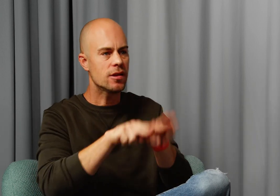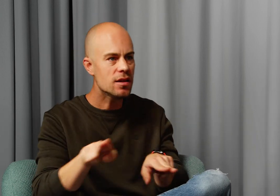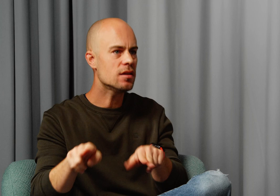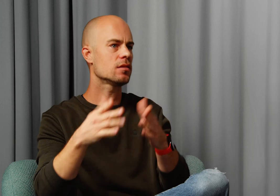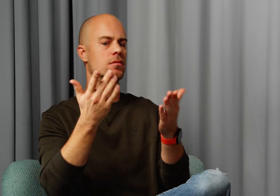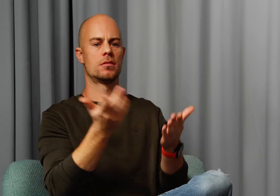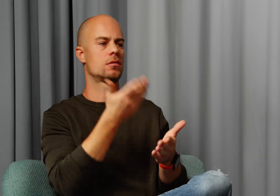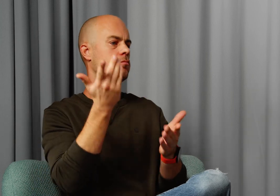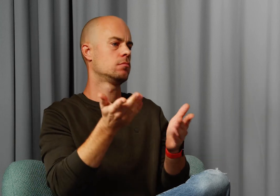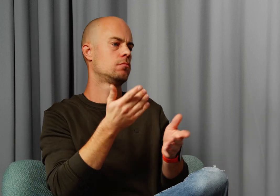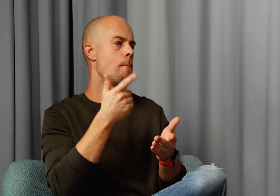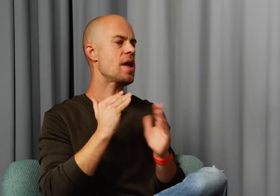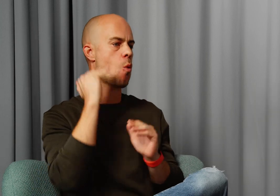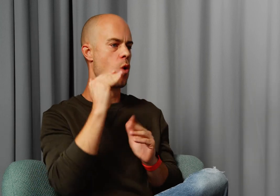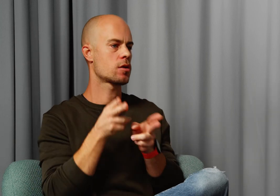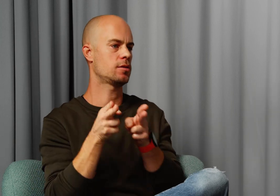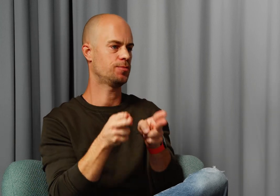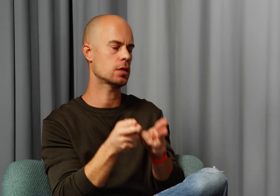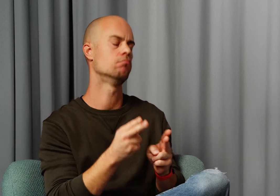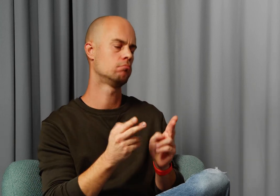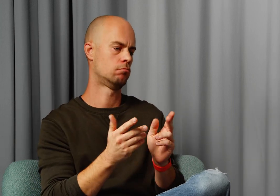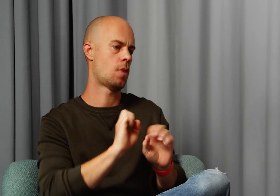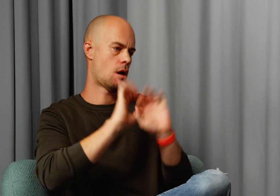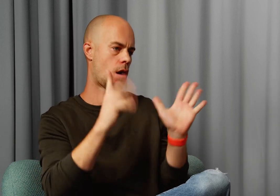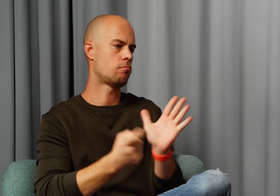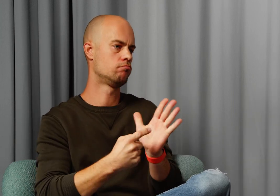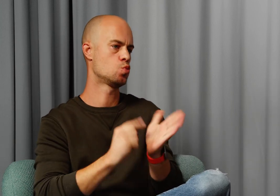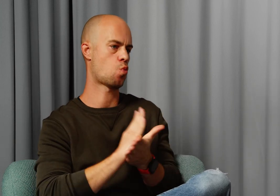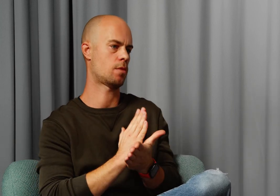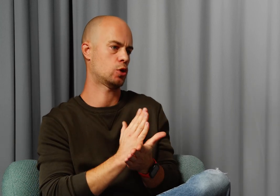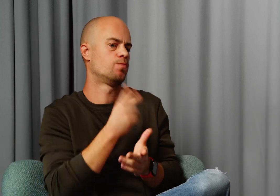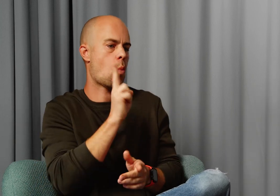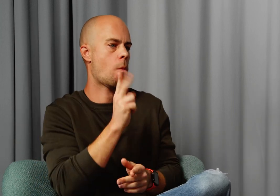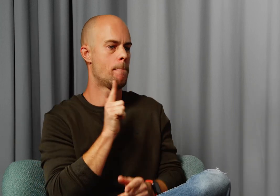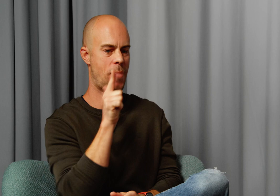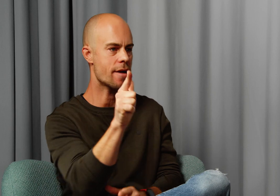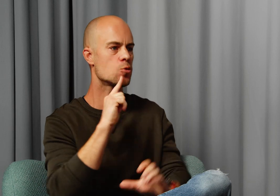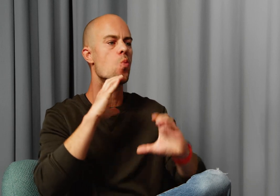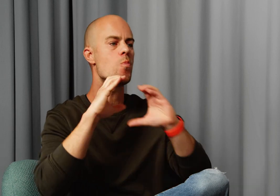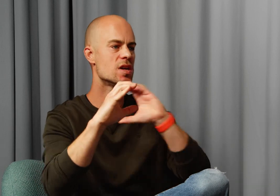Bei Arztbesuchen, Behördenwege, etc. Klar, dann brauche ich Dolmetscher:innen,